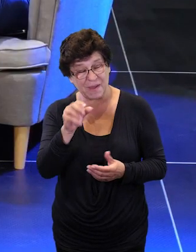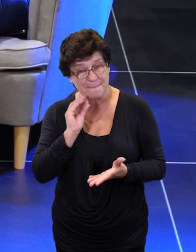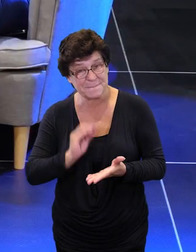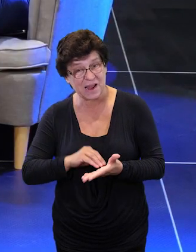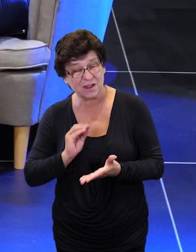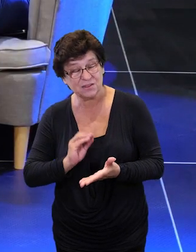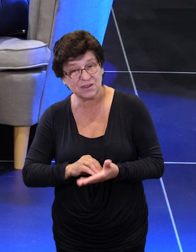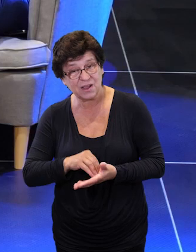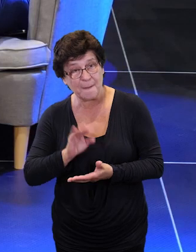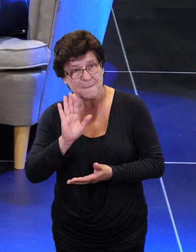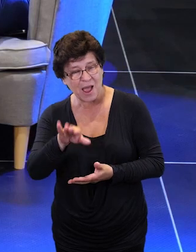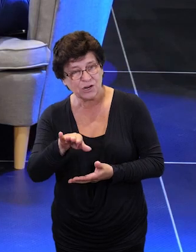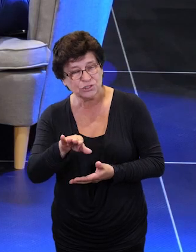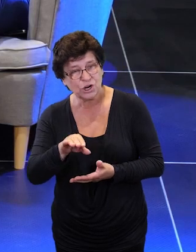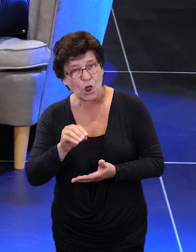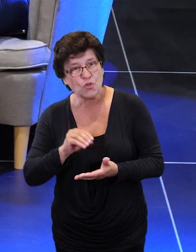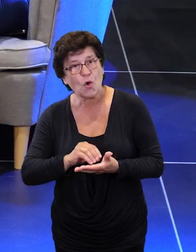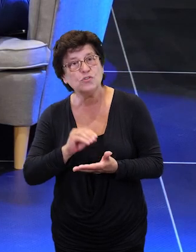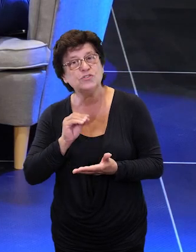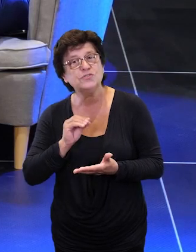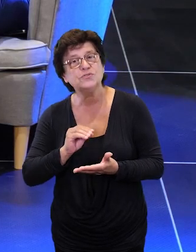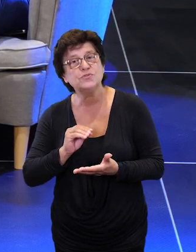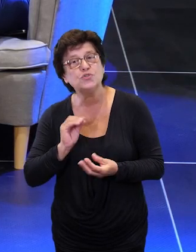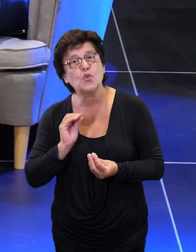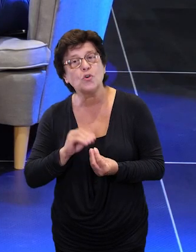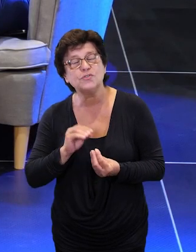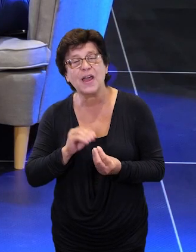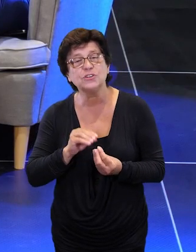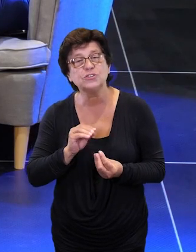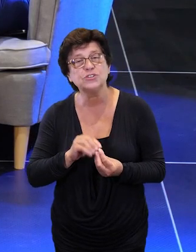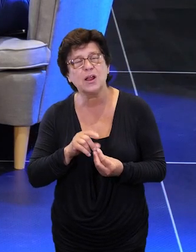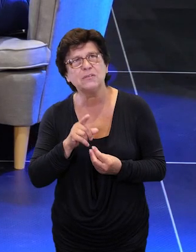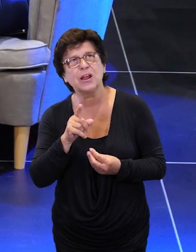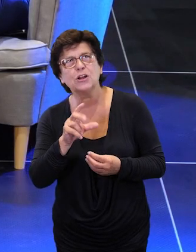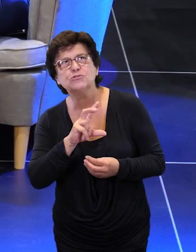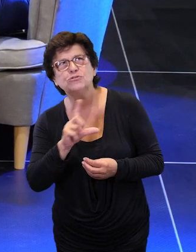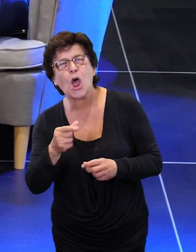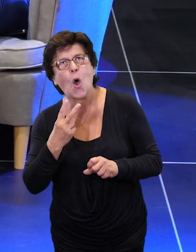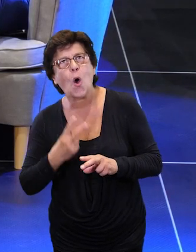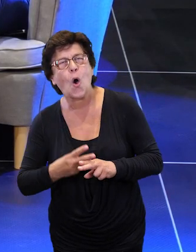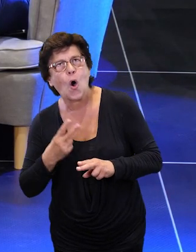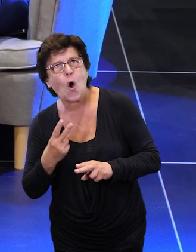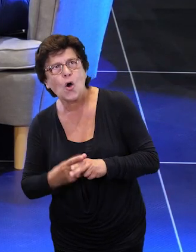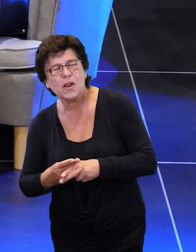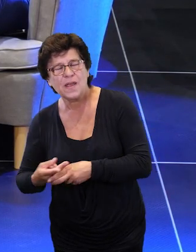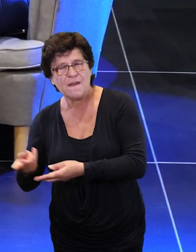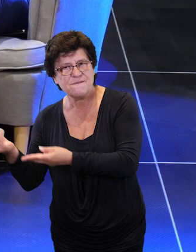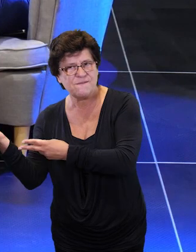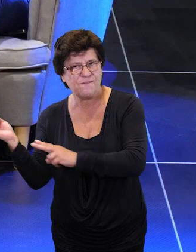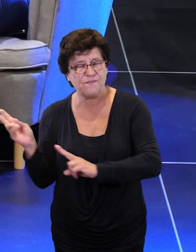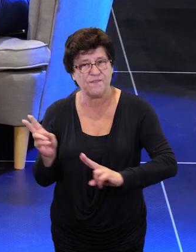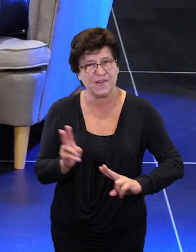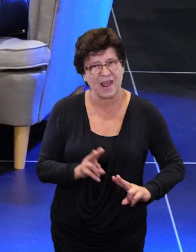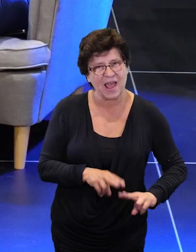doświadczyć czegoś takiego, że pacjent wraca po jakimś ciężkim,